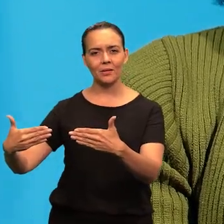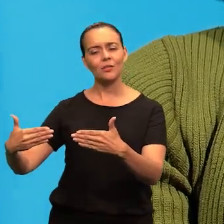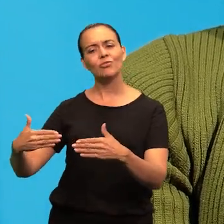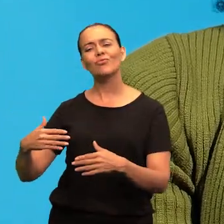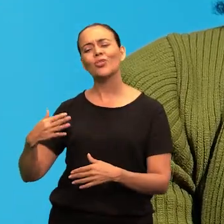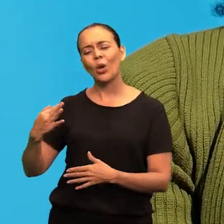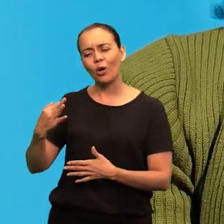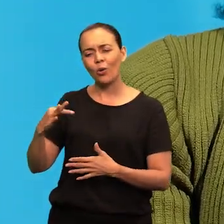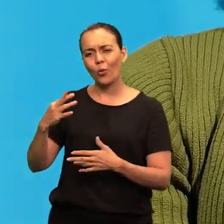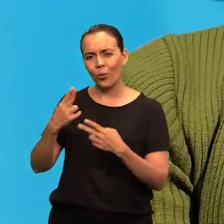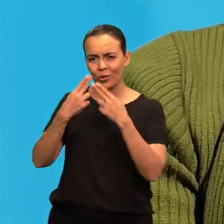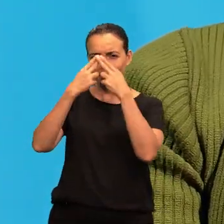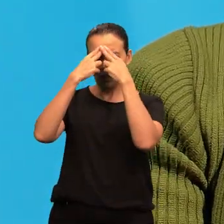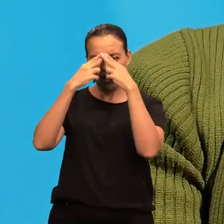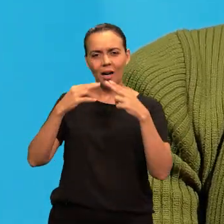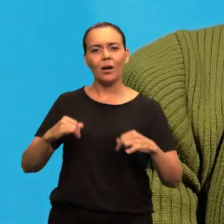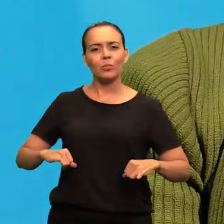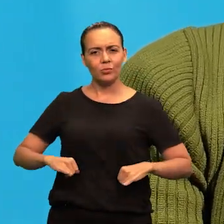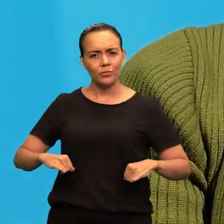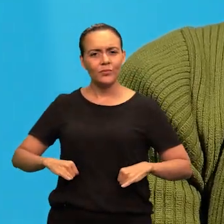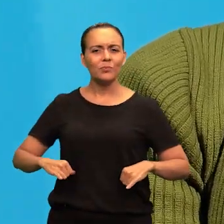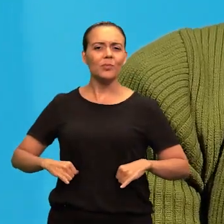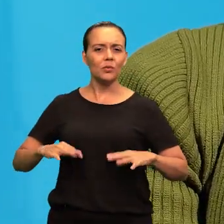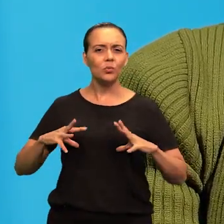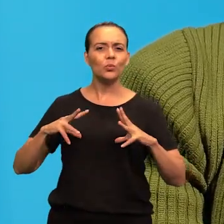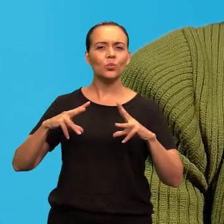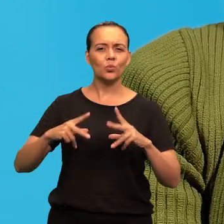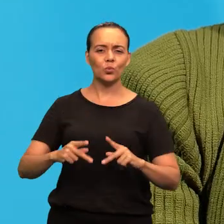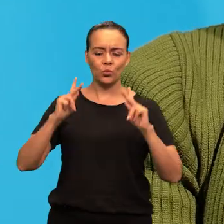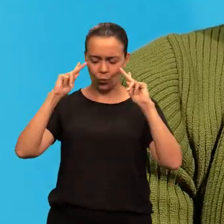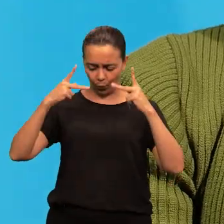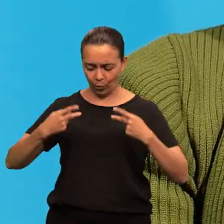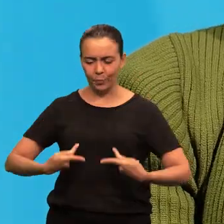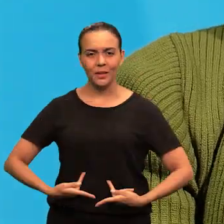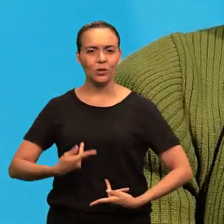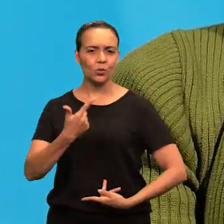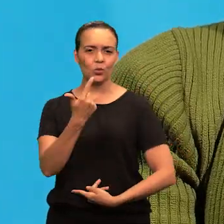de dor, de trauma, pelo racismo, pelos processos de desumanização,